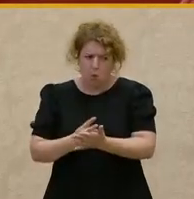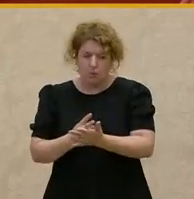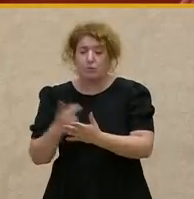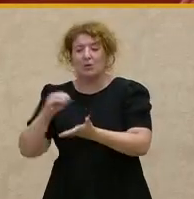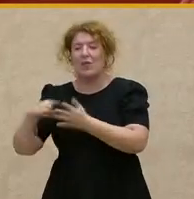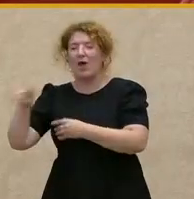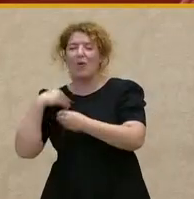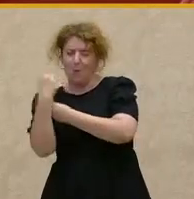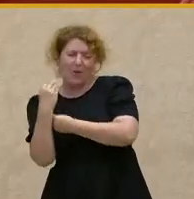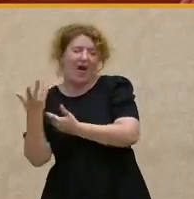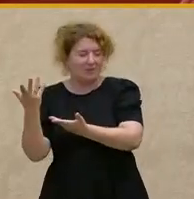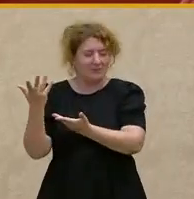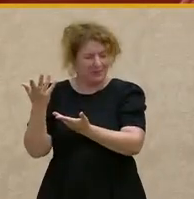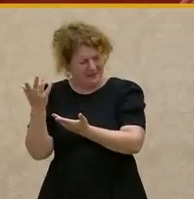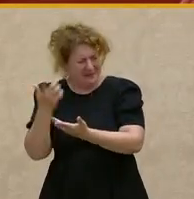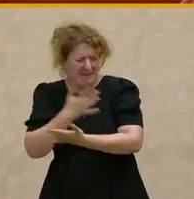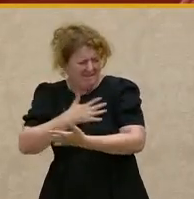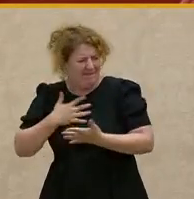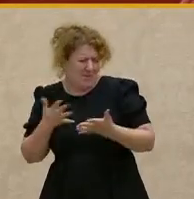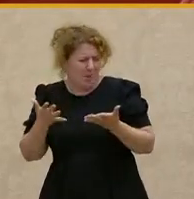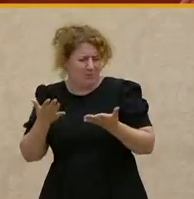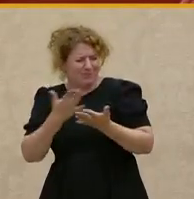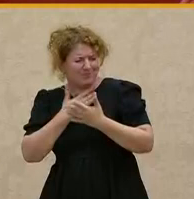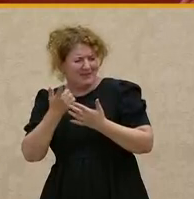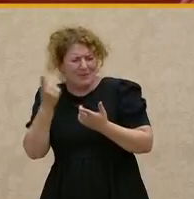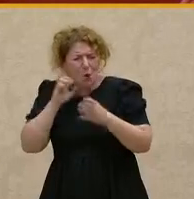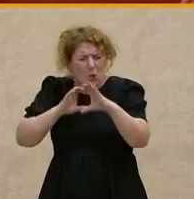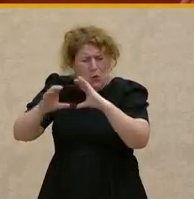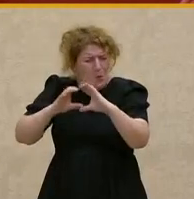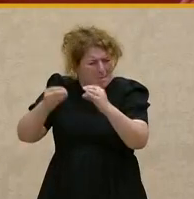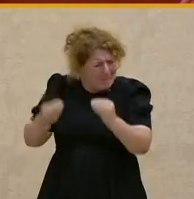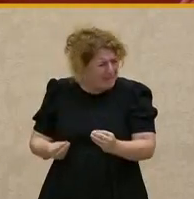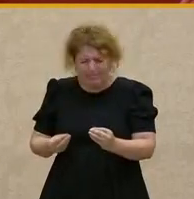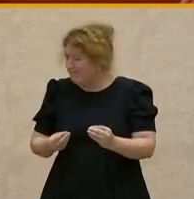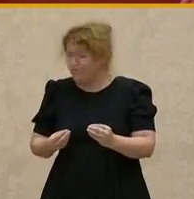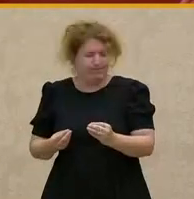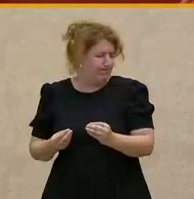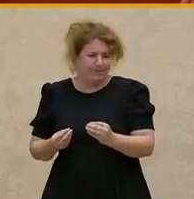bien intencionados, no saben cómo comunicarse conmigo de manera efectiva. Intentan guiarme